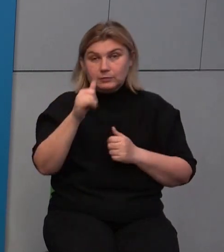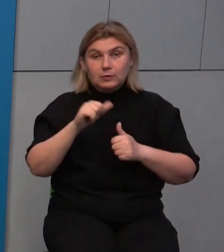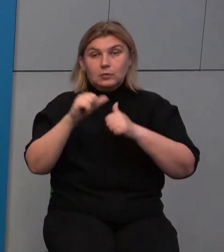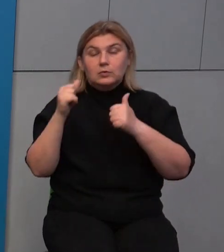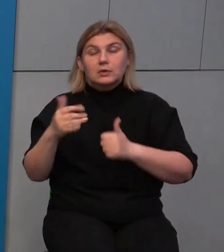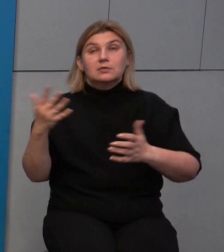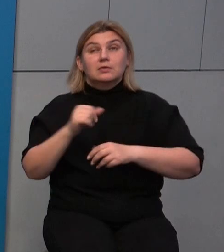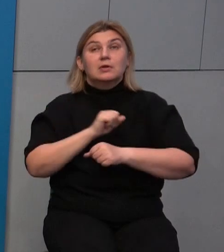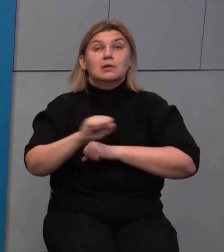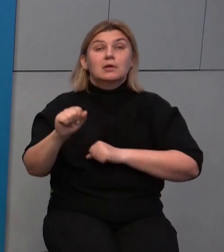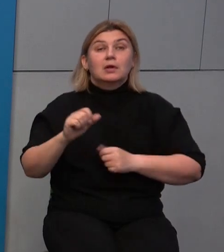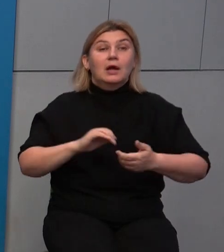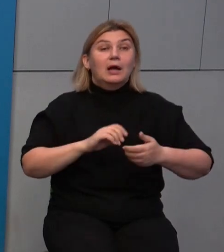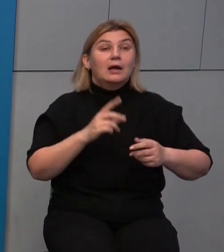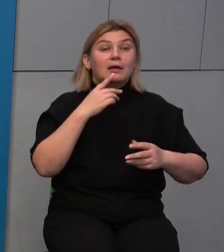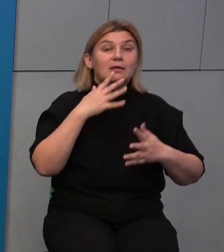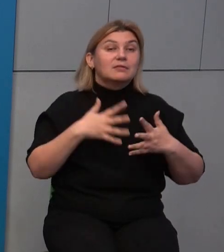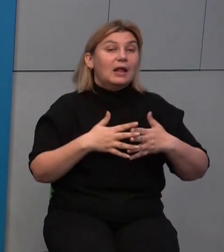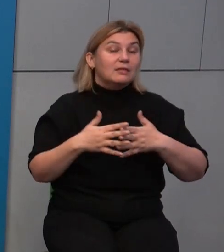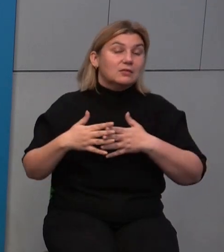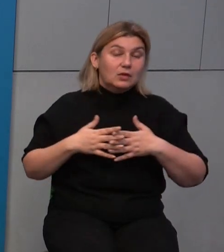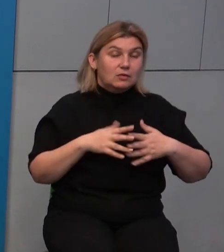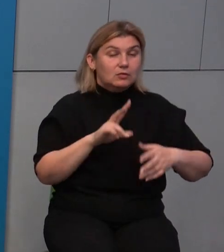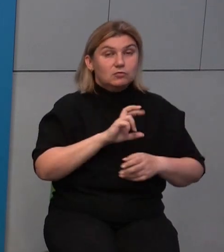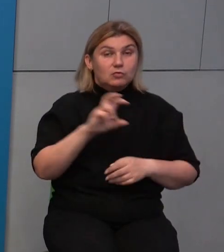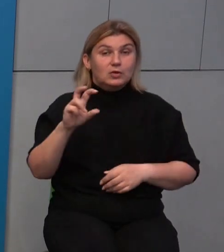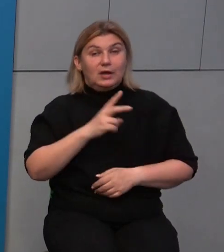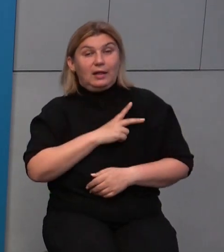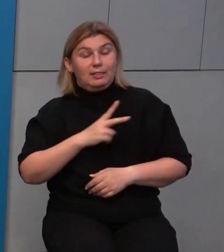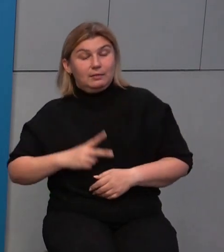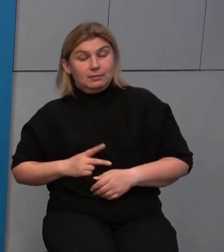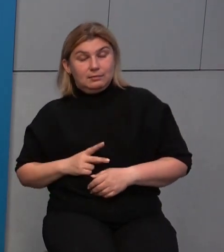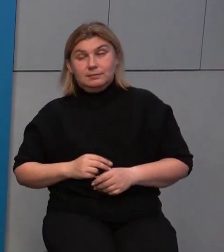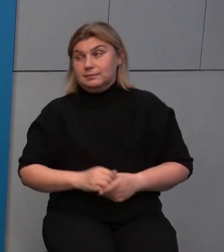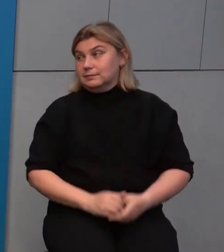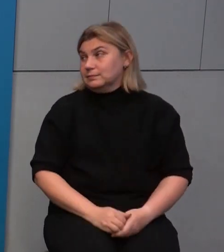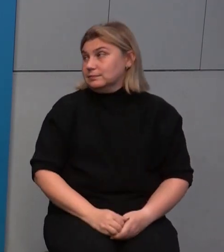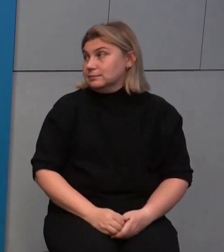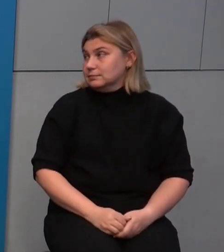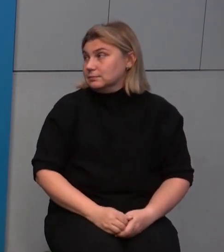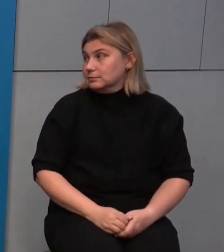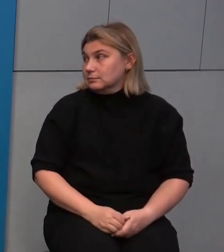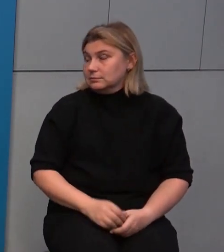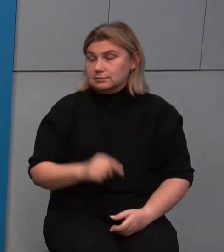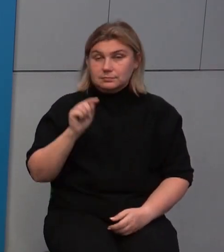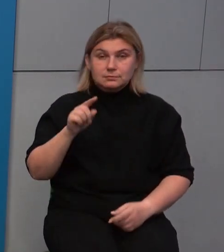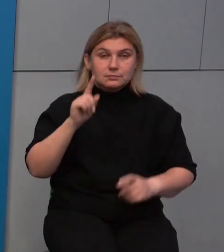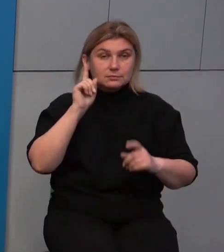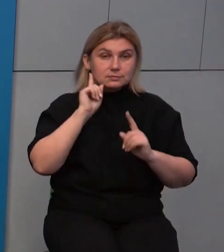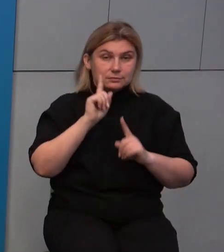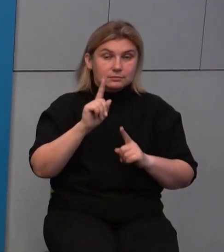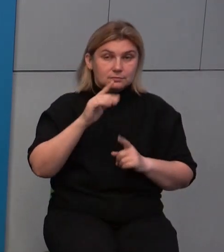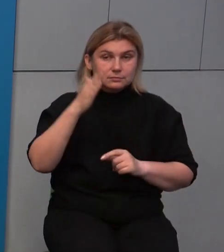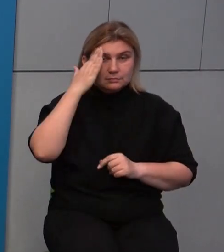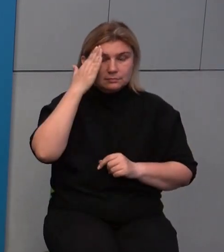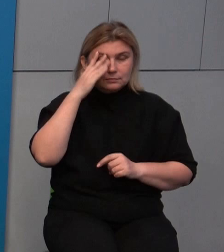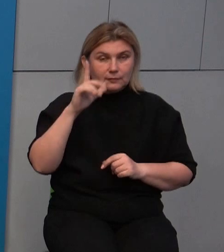czy on jest w Stanach Zjednoczonych, czy w Kanadzie. Po prostu znikał. Więc tutaj rzeczywiście ta znajomość dużo Lema kosztowała,